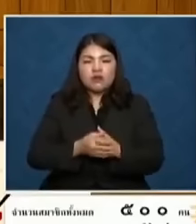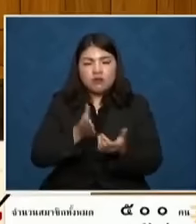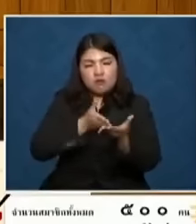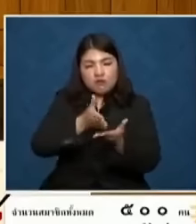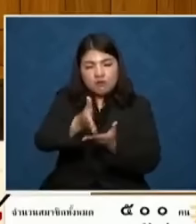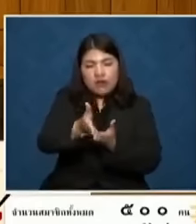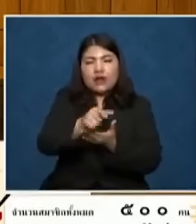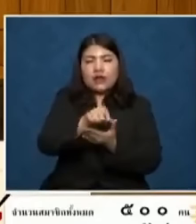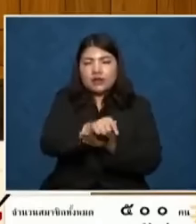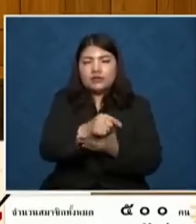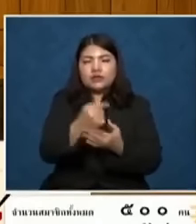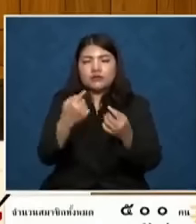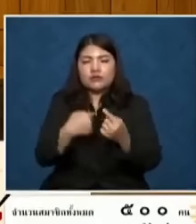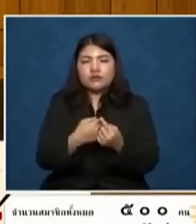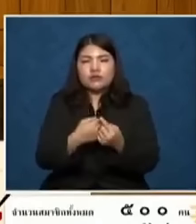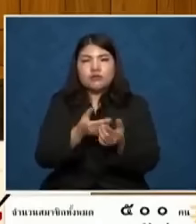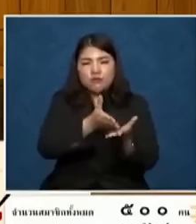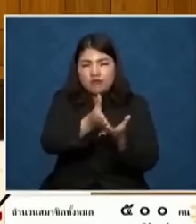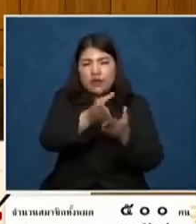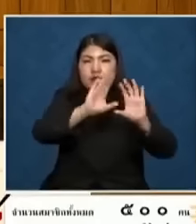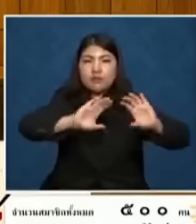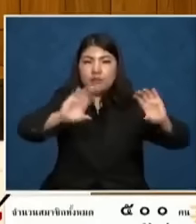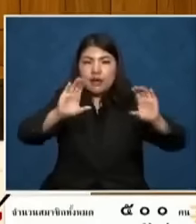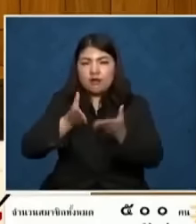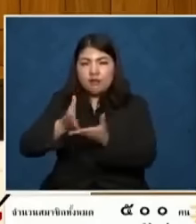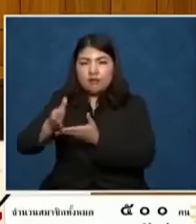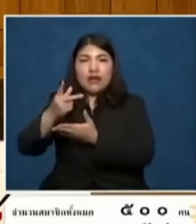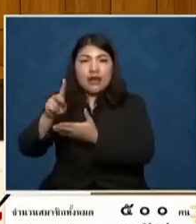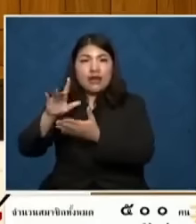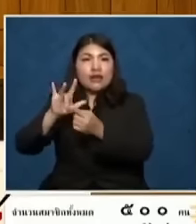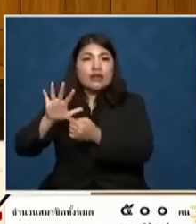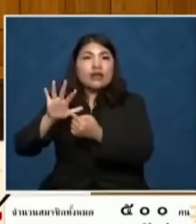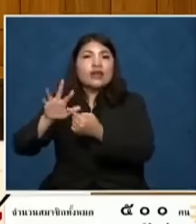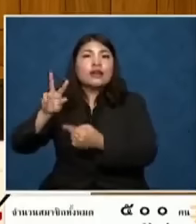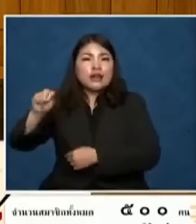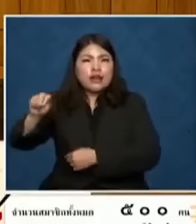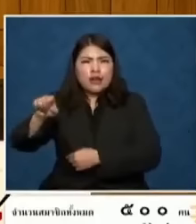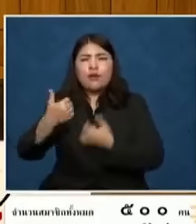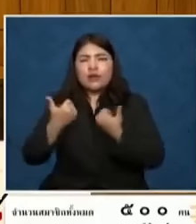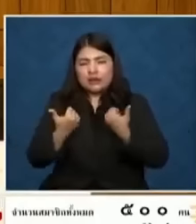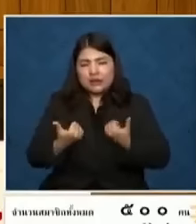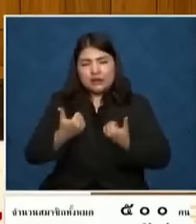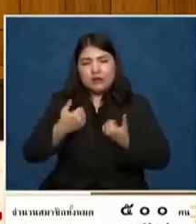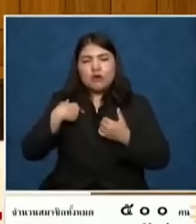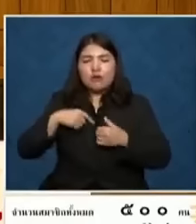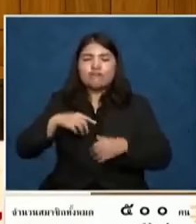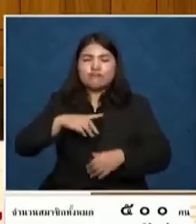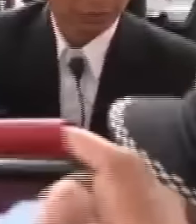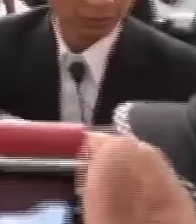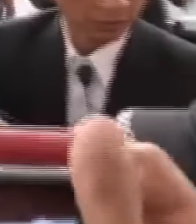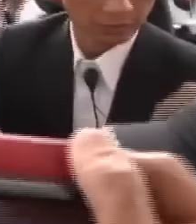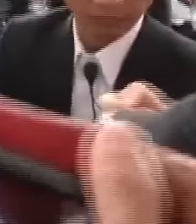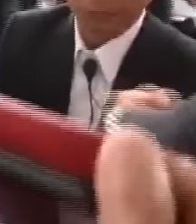ปล่อยนักโทษทักษิณสักคนจะเป็นไรไปก็ปล่อย นกปล่อยปลายังปล่อยได้ไทยชีวิตวัวควายตัว